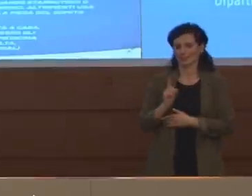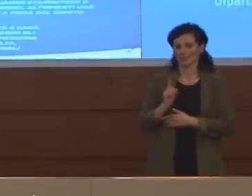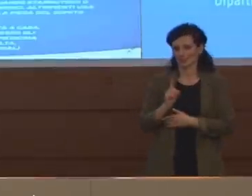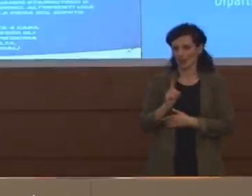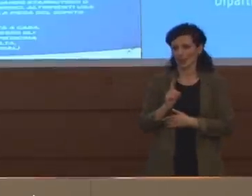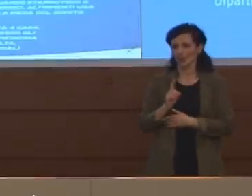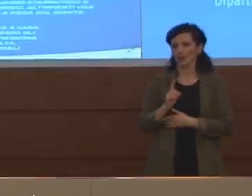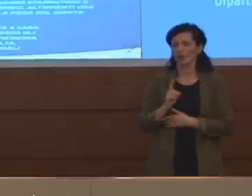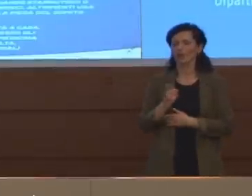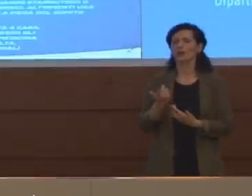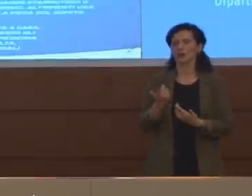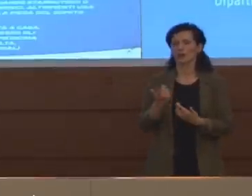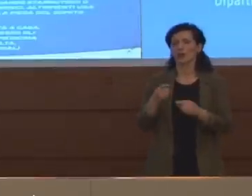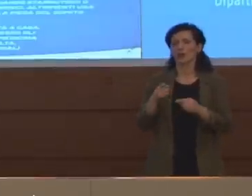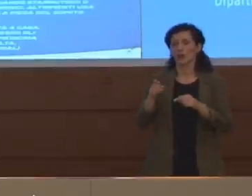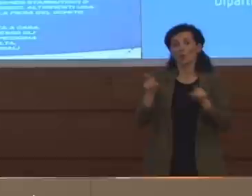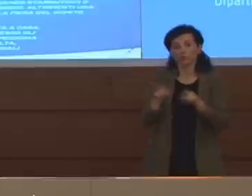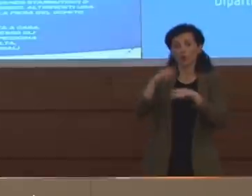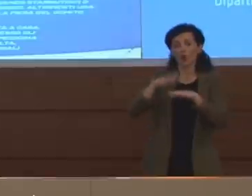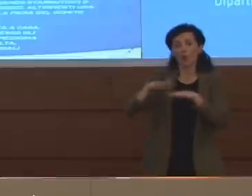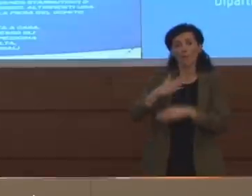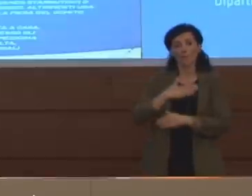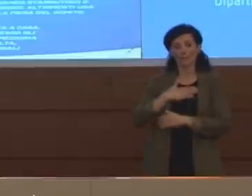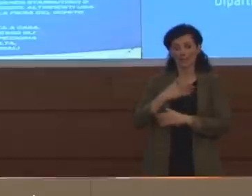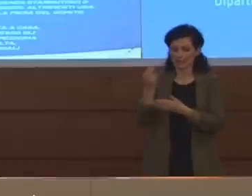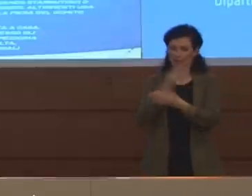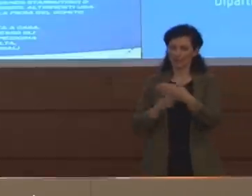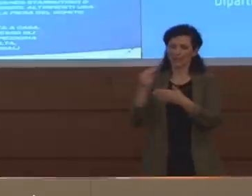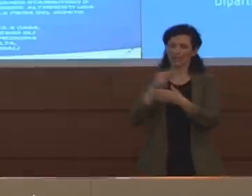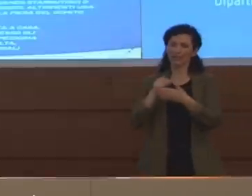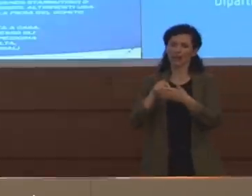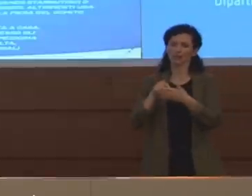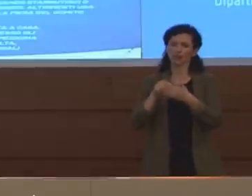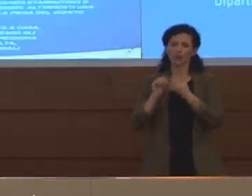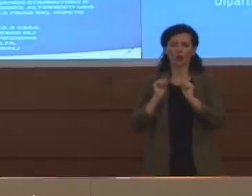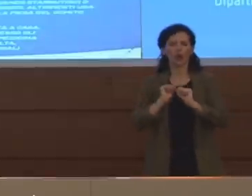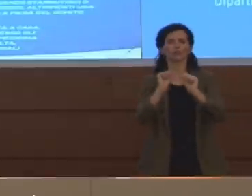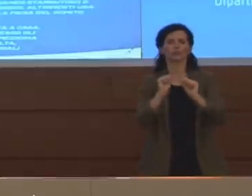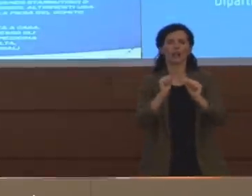Quello della pianificazione, dell'azione di contrasto all'epidemia c'è il